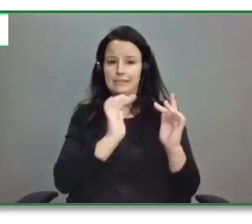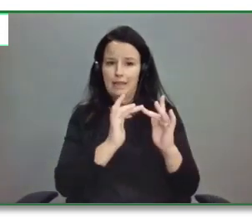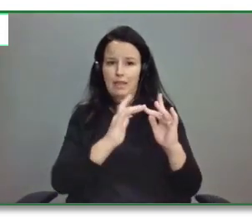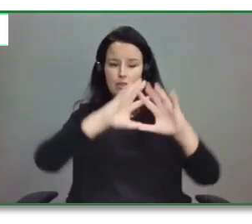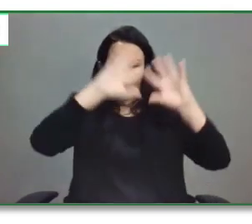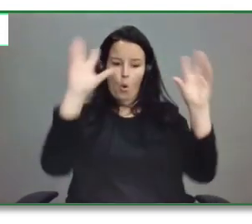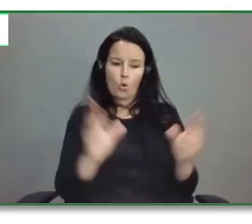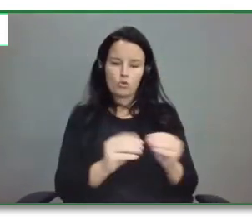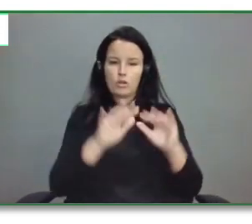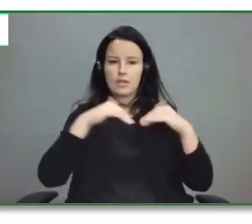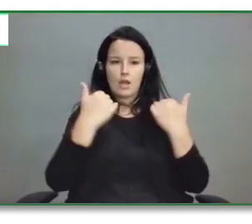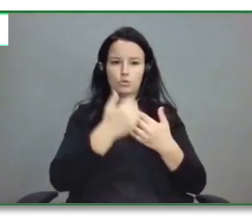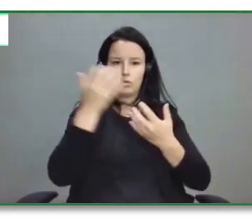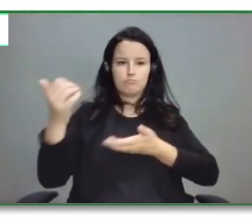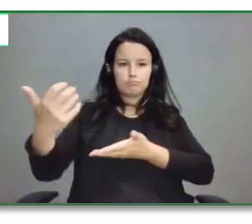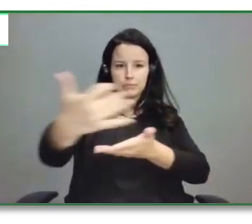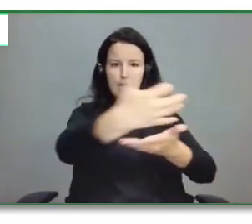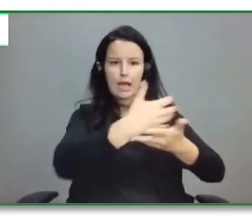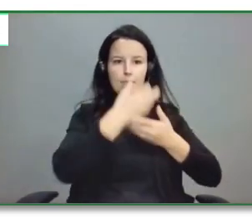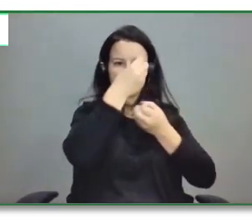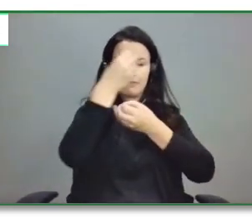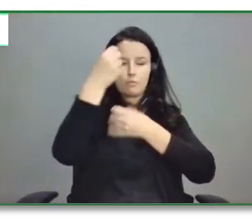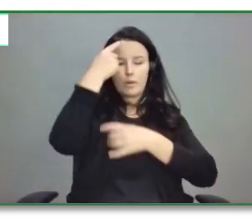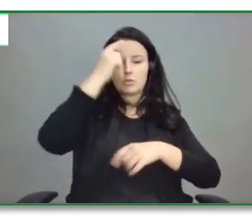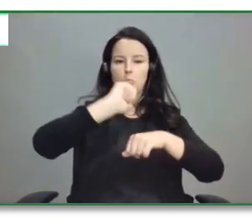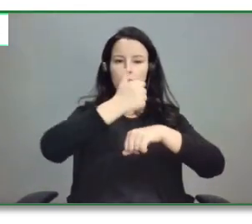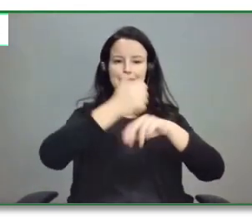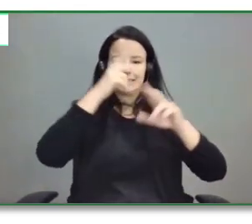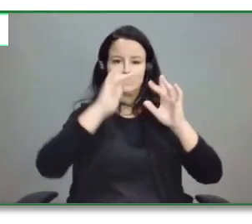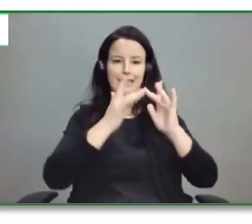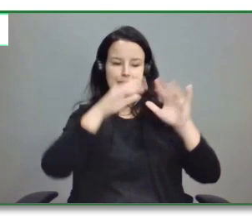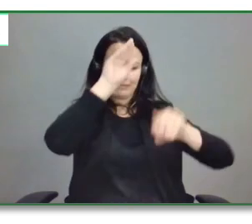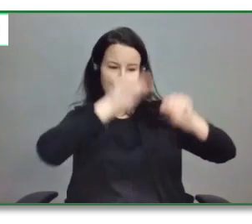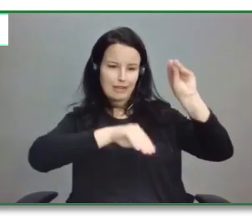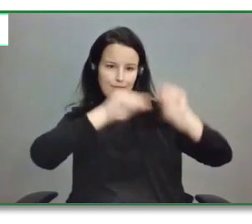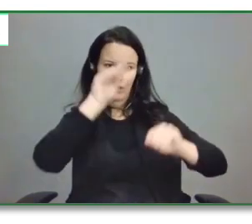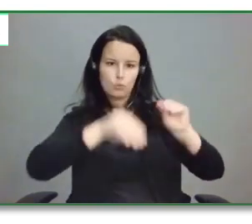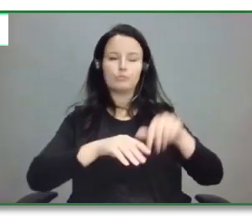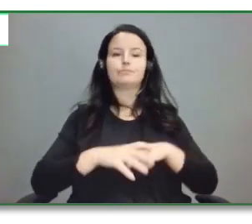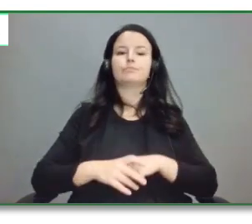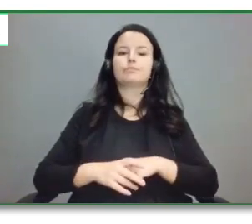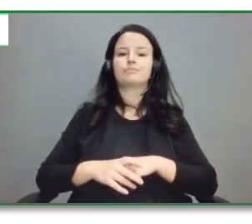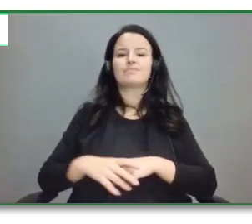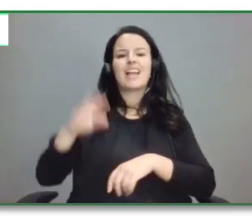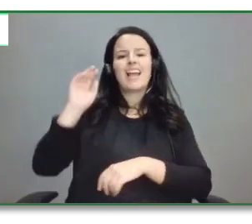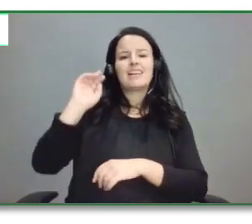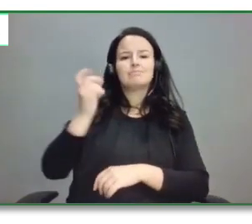données pour analyse et sites web selon la réglementation espagnole et